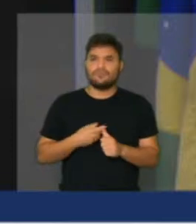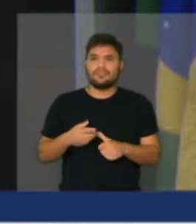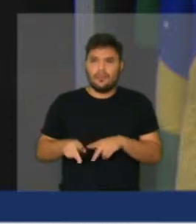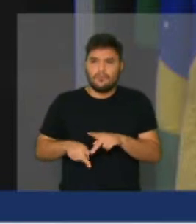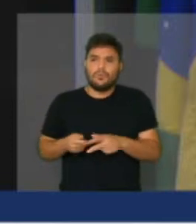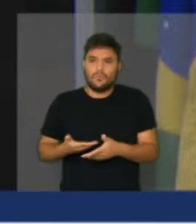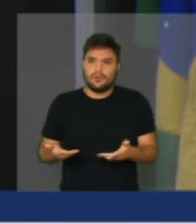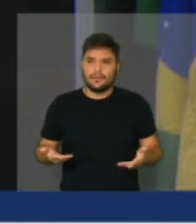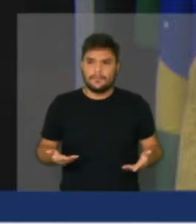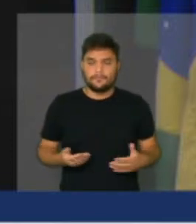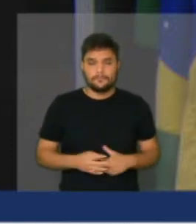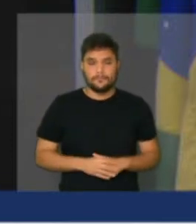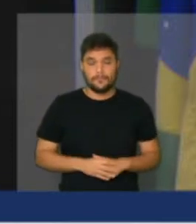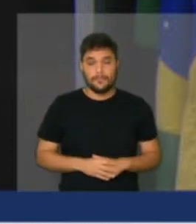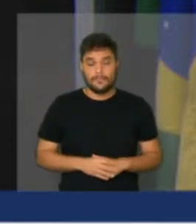PONTO PERCENTUAL NA TRANSFERÊNCIA DO FPM AOS